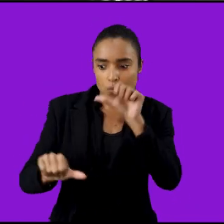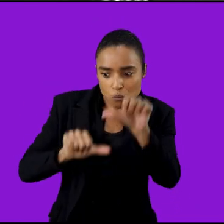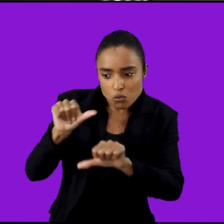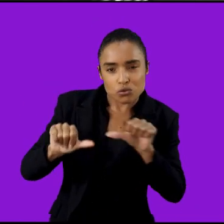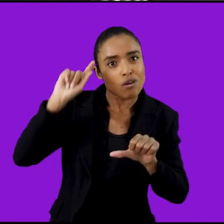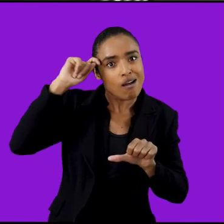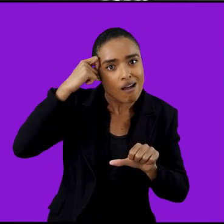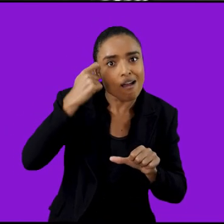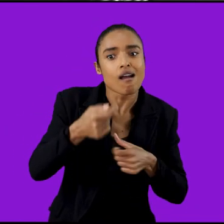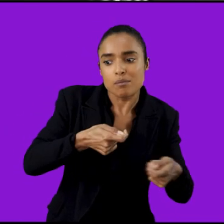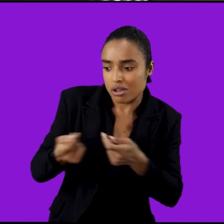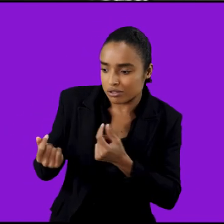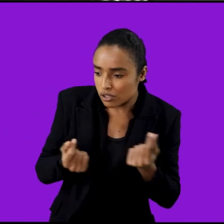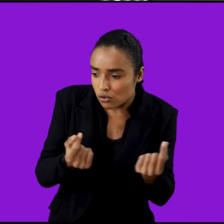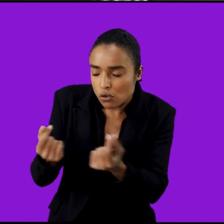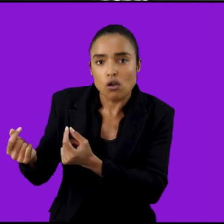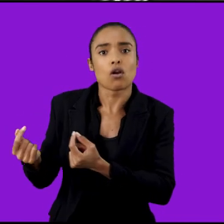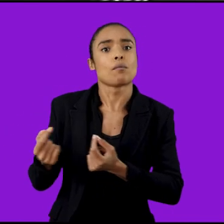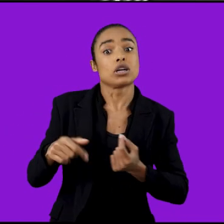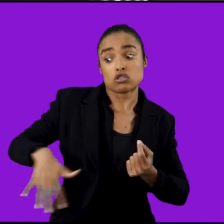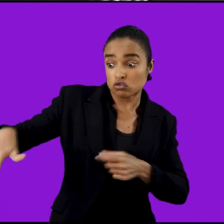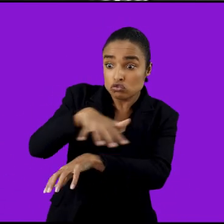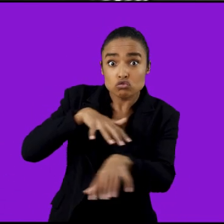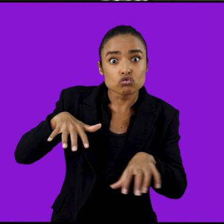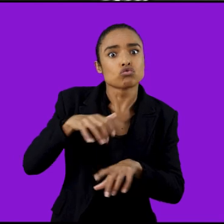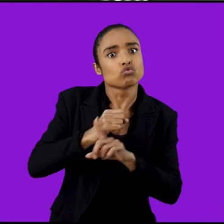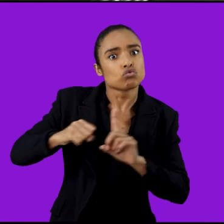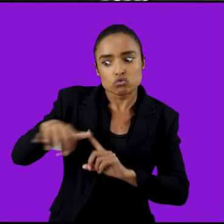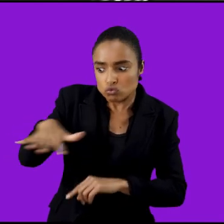hoje e só é outro hoje por uma questão subjetiva. Que é a gente se reconhecer preto.